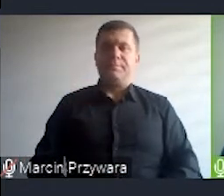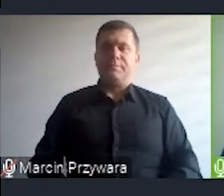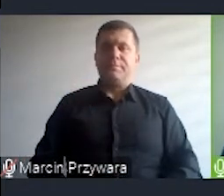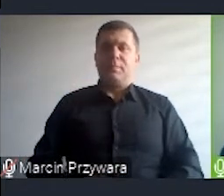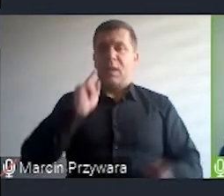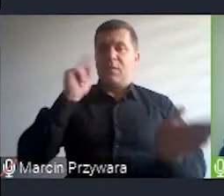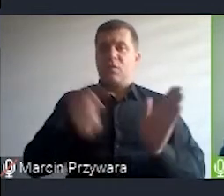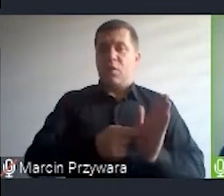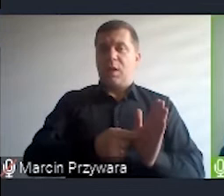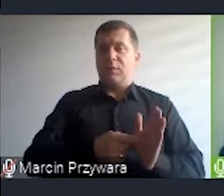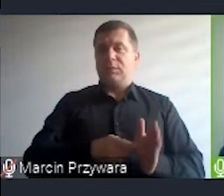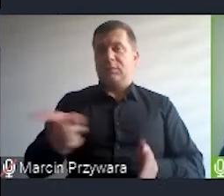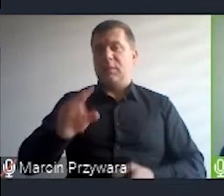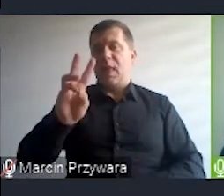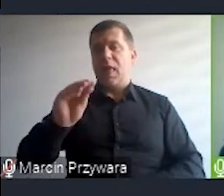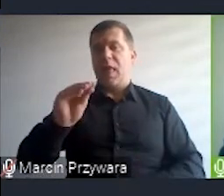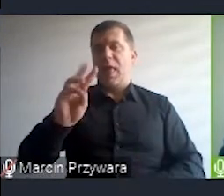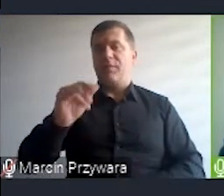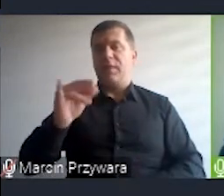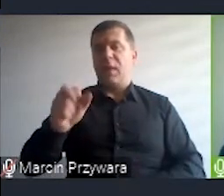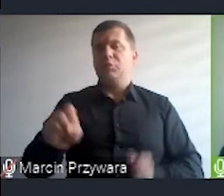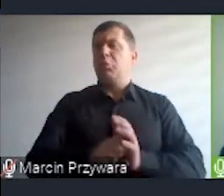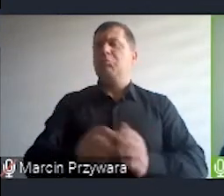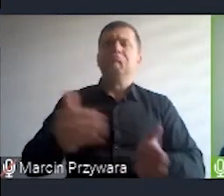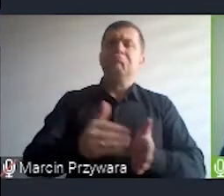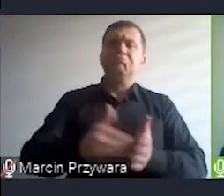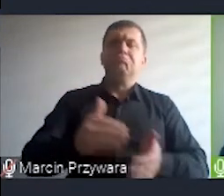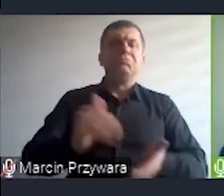No właśnie kwestie ewidencji, do czego to jest przydatne,